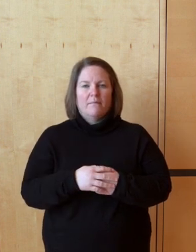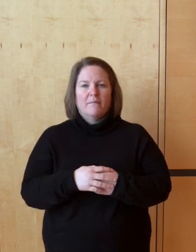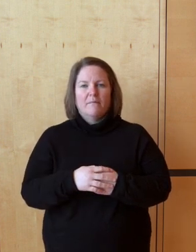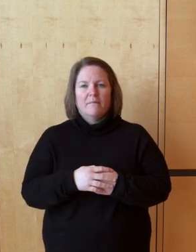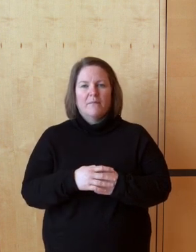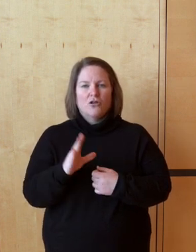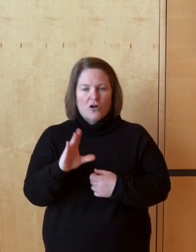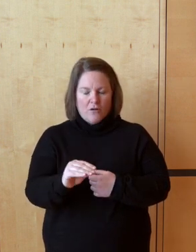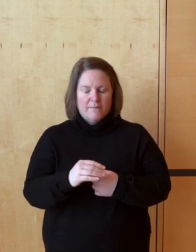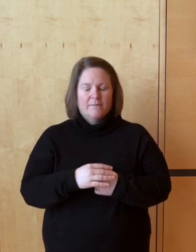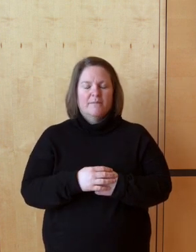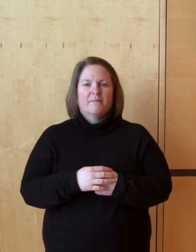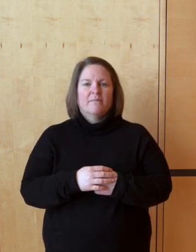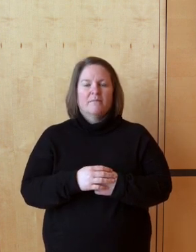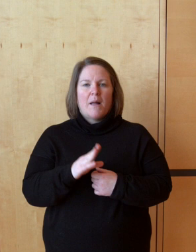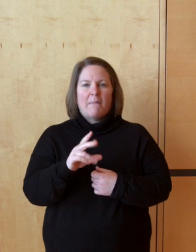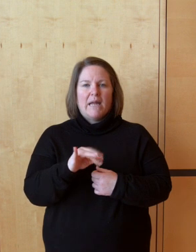Ja Maria Berntsson